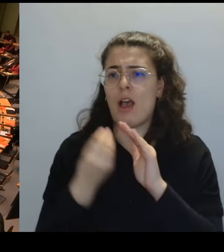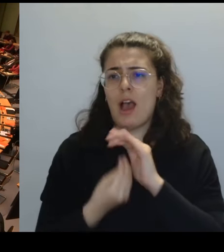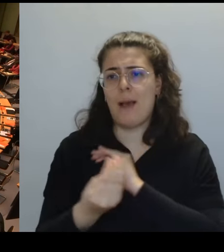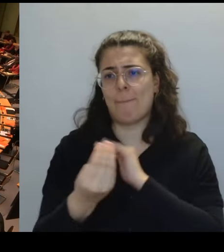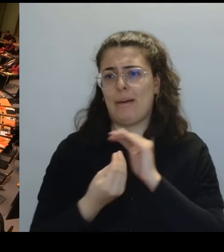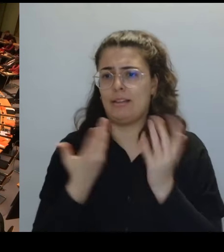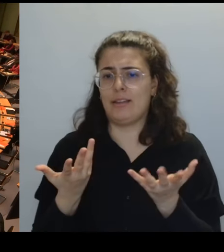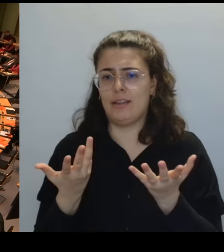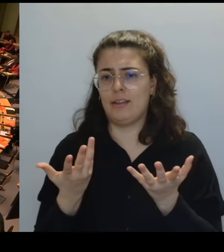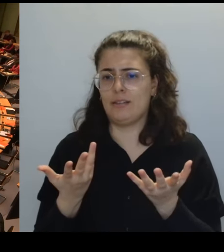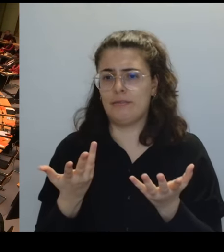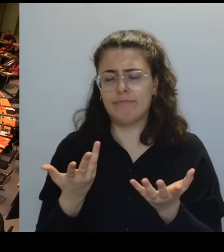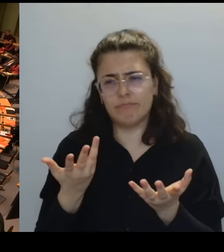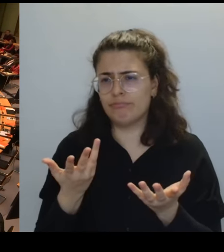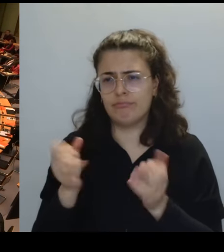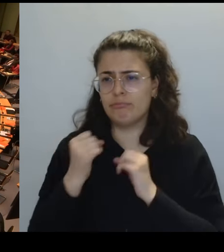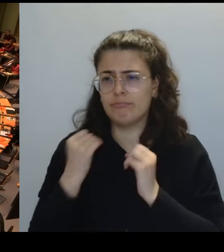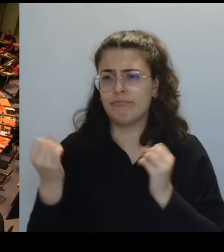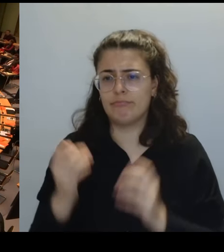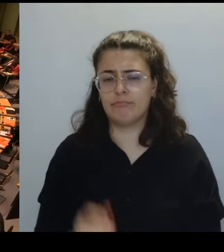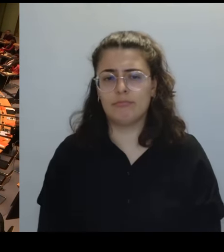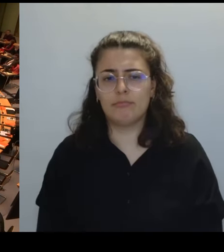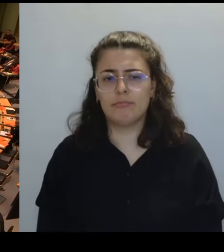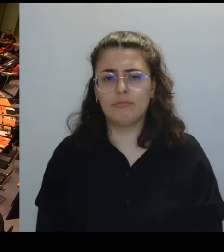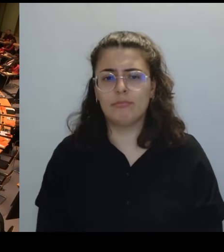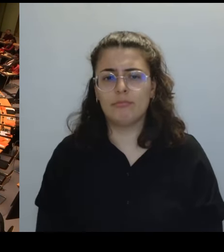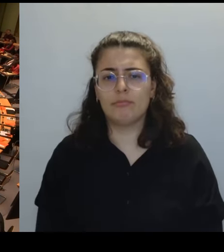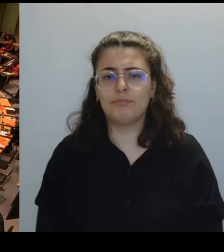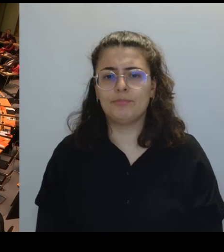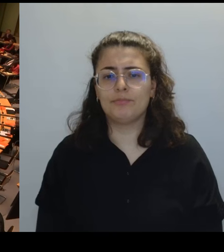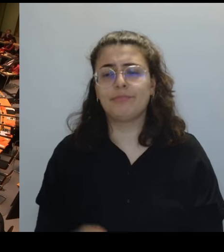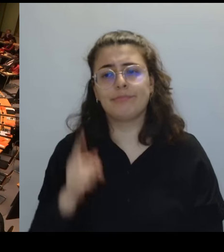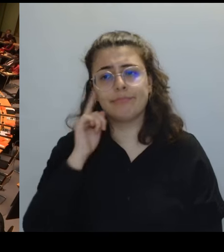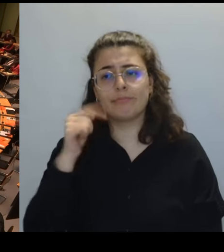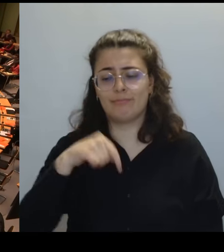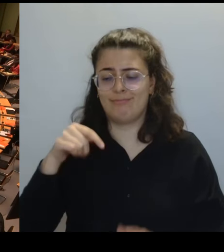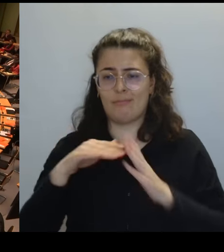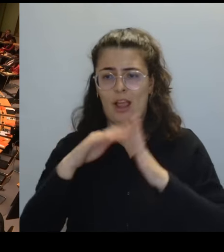Ich glaube, dass die meisten hier in diesem Hause Mitgefühl haben mit